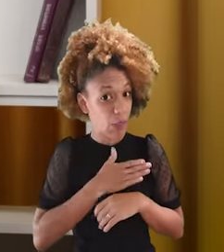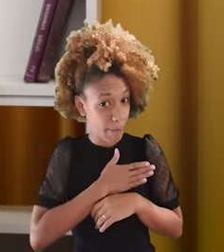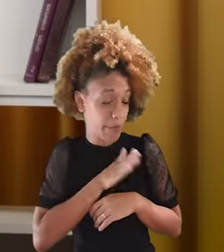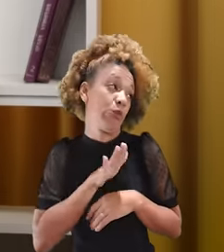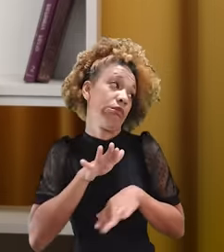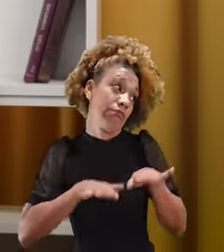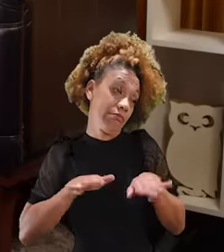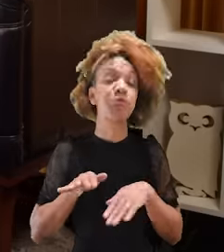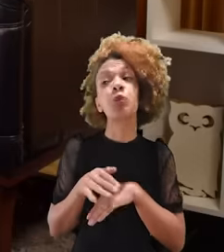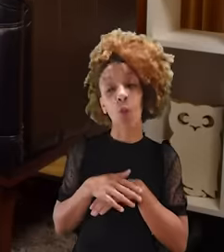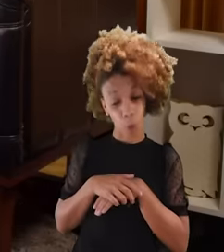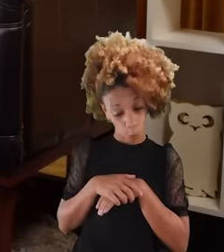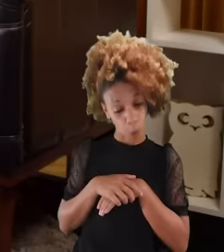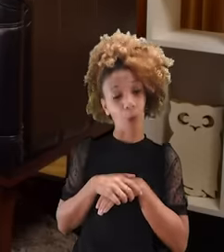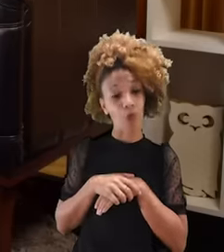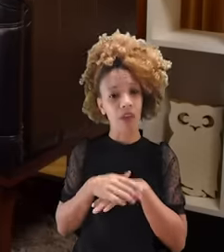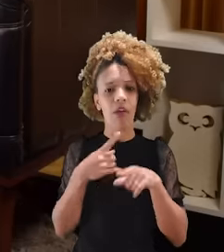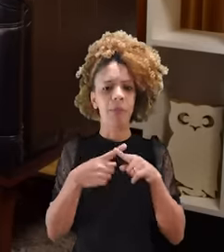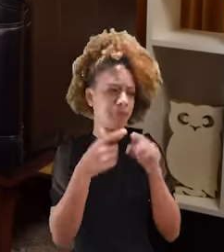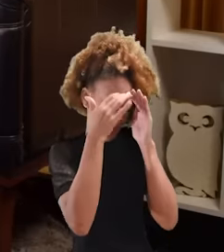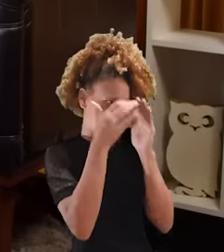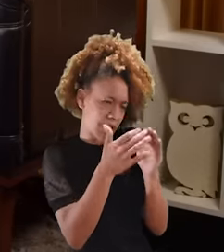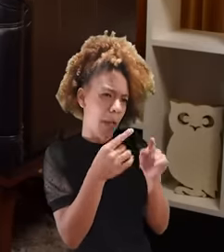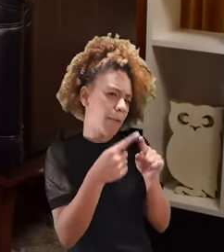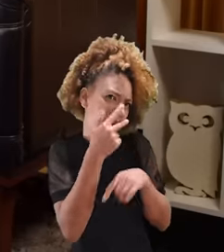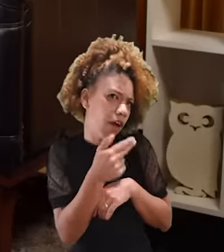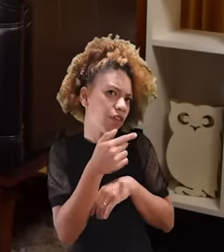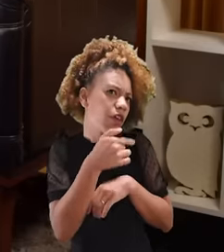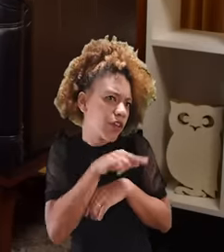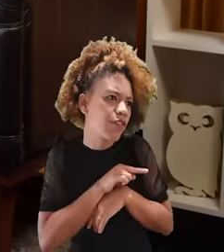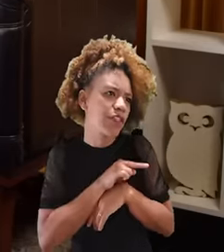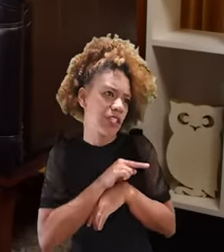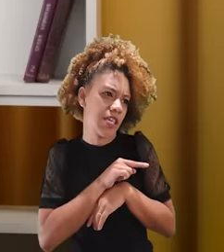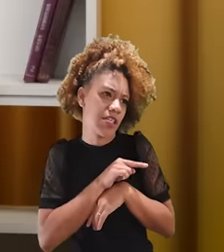avessas tá porque a gente respeita muito vocês porque a gente acha que vocês saem no do teatro